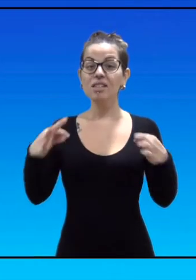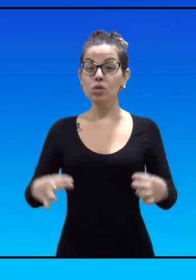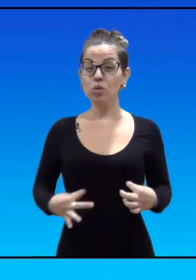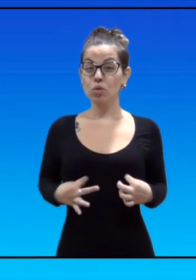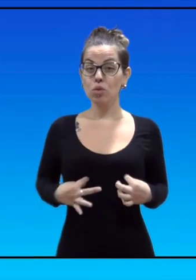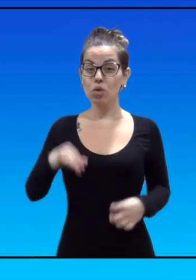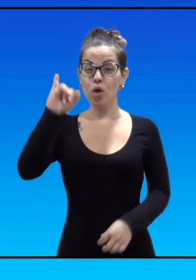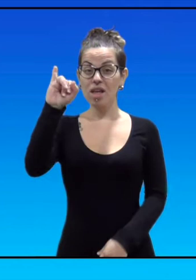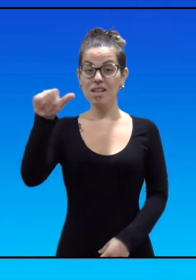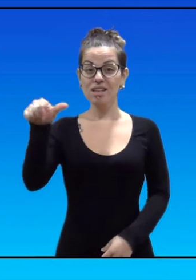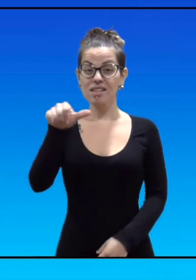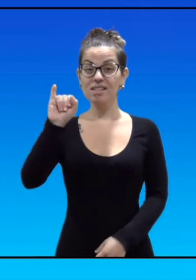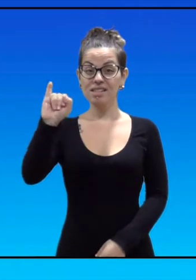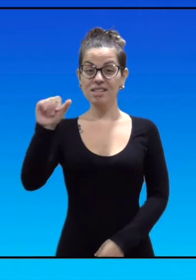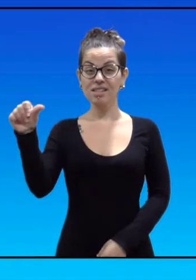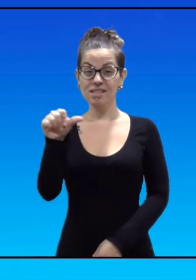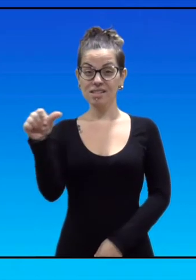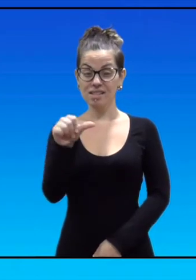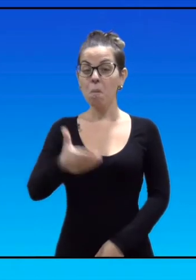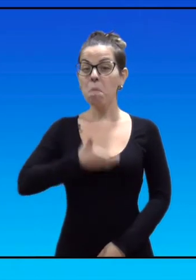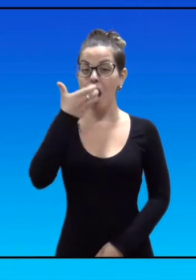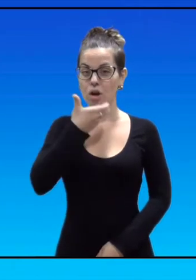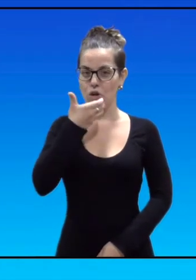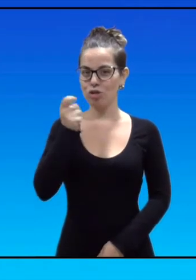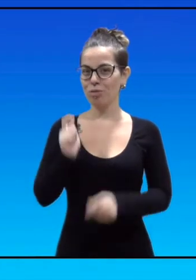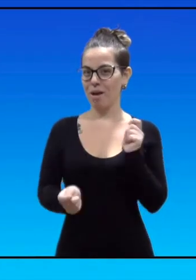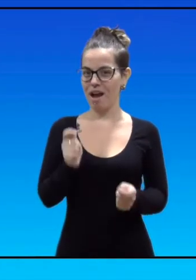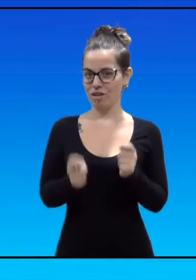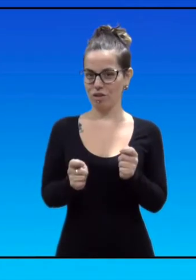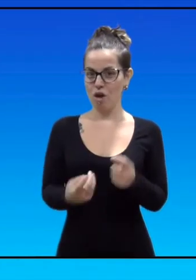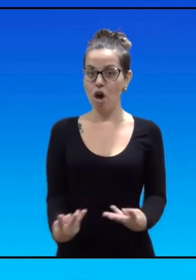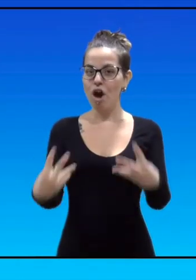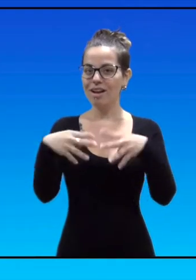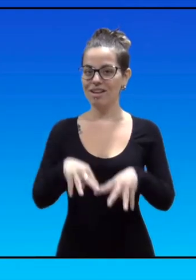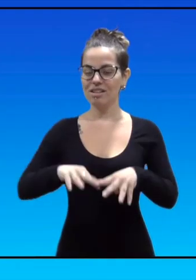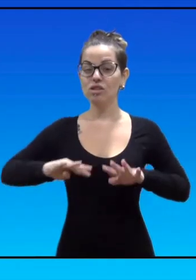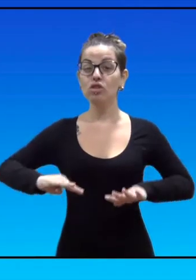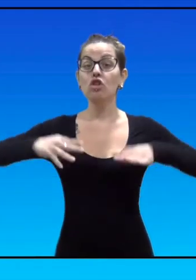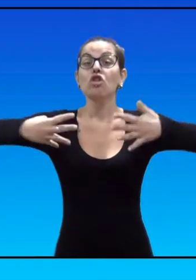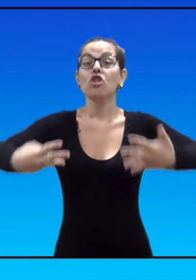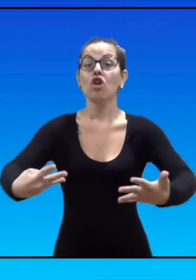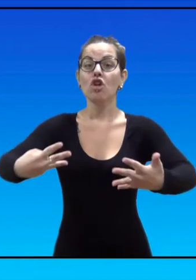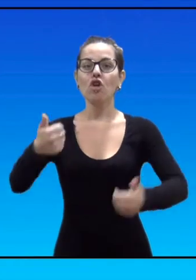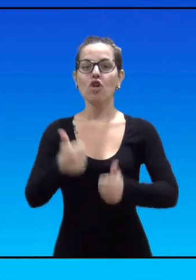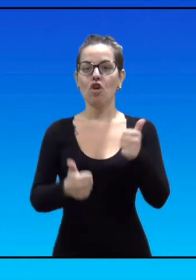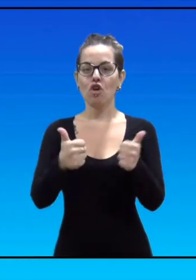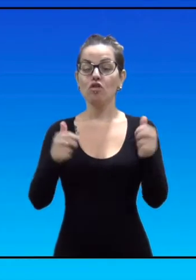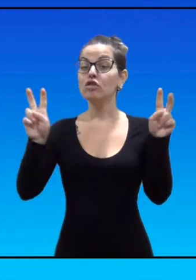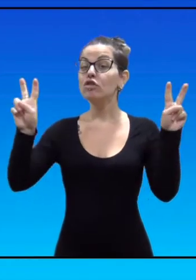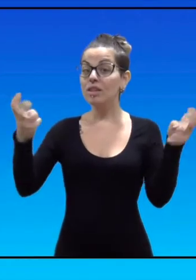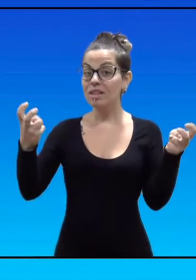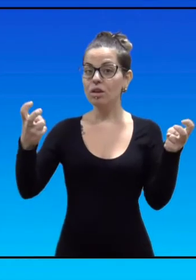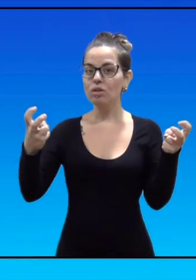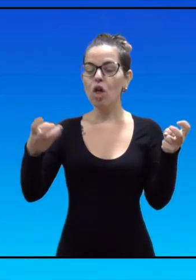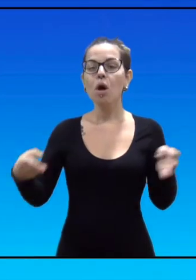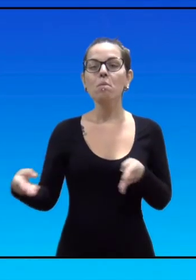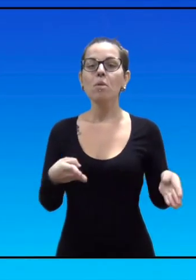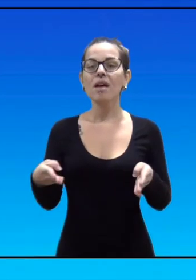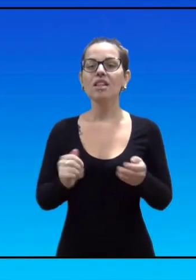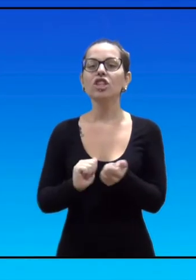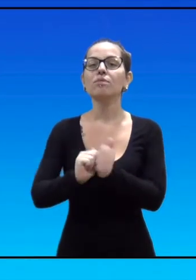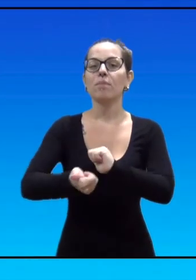l'ISISS "A. Magarotto" di Padova promuove la nona edizione del concorso "Momenti di Sport"